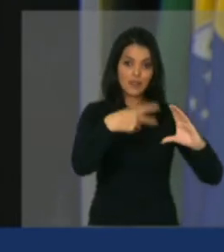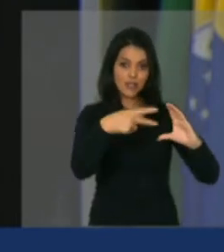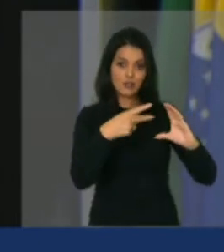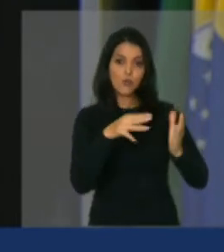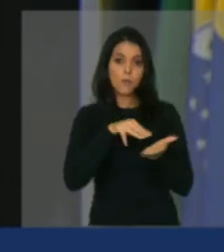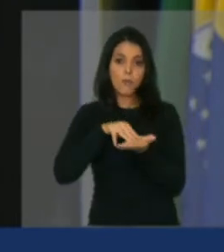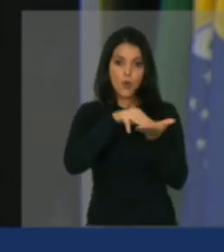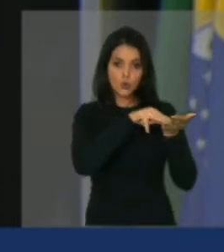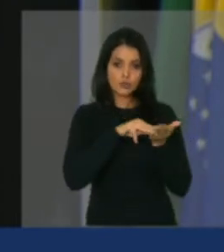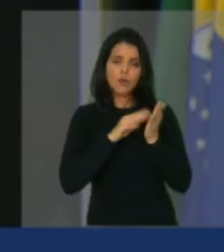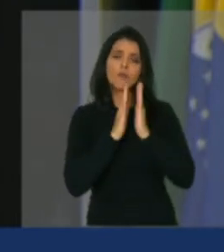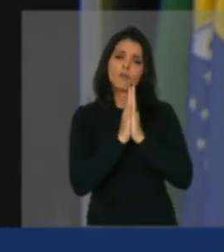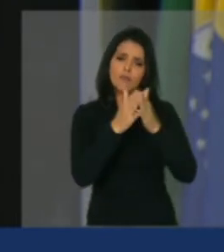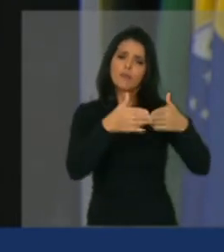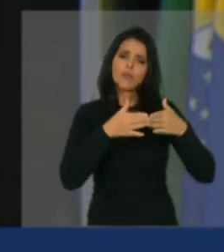TENENTE TENENTE GRANZOTO E SEUS PARES FIZERAM A MOÇÃO